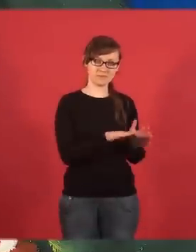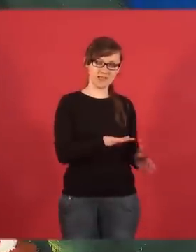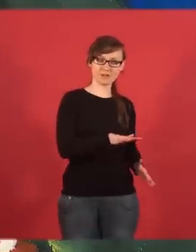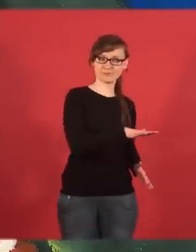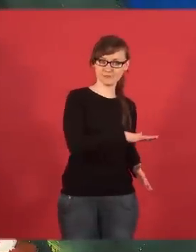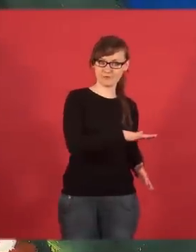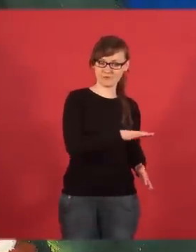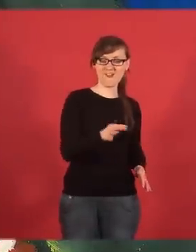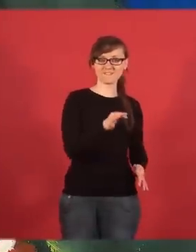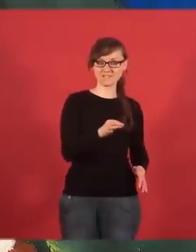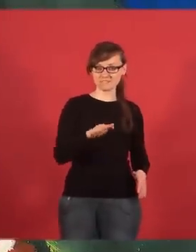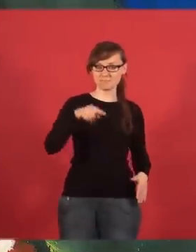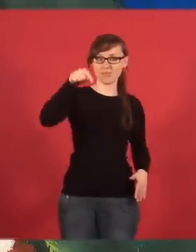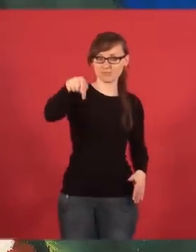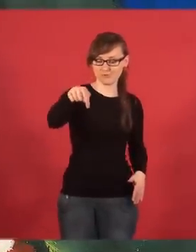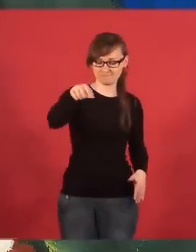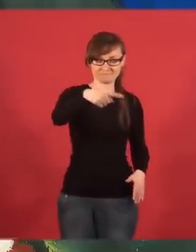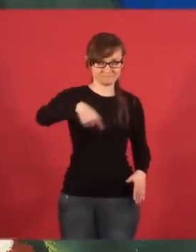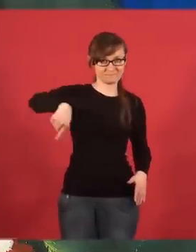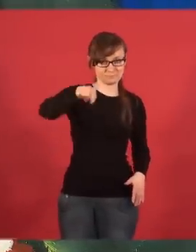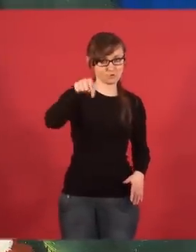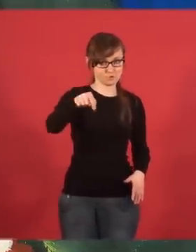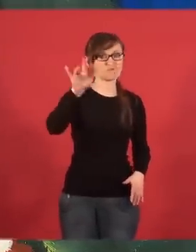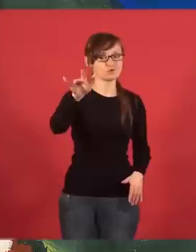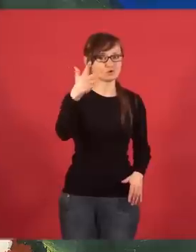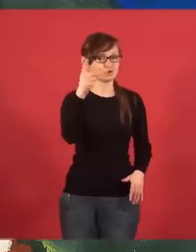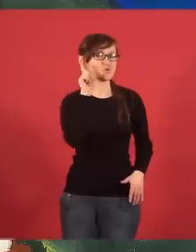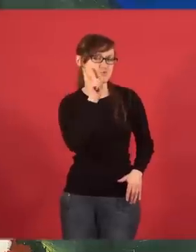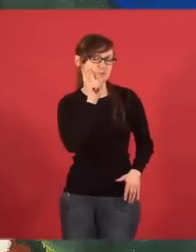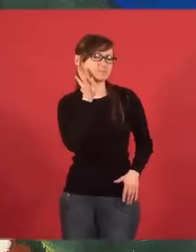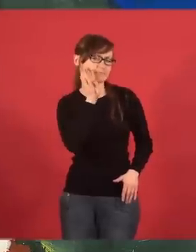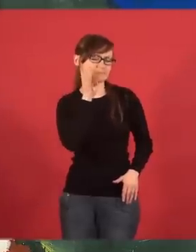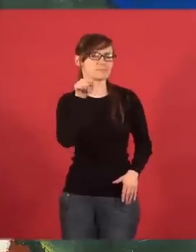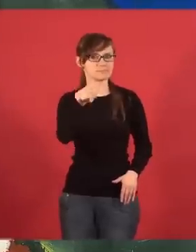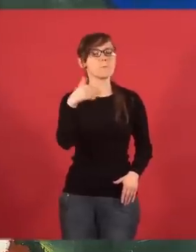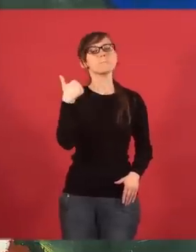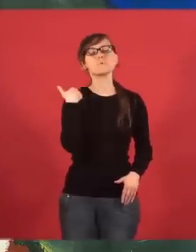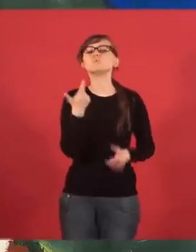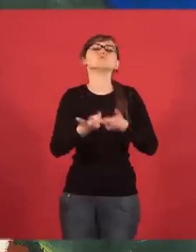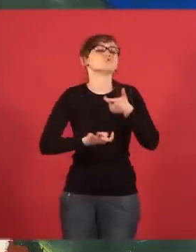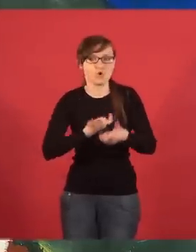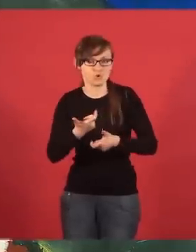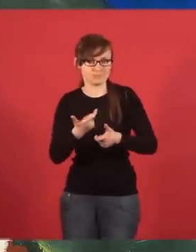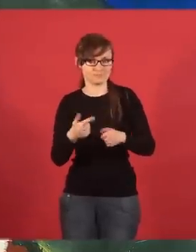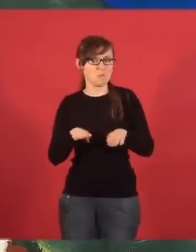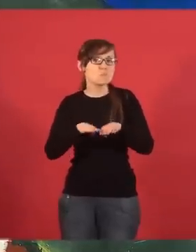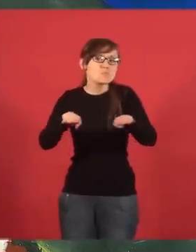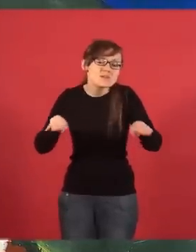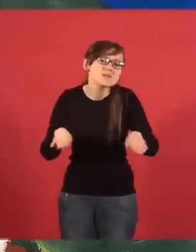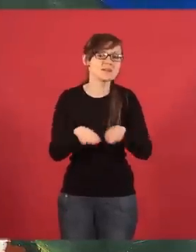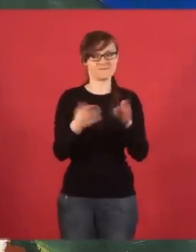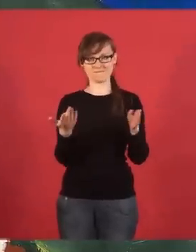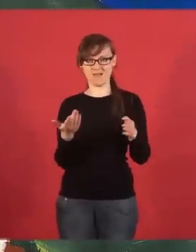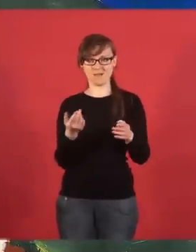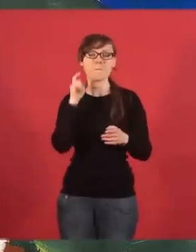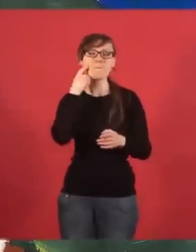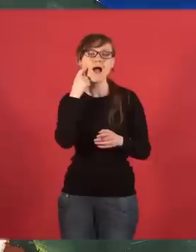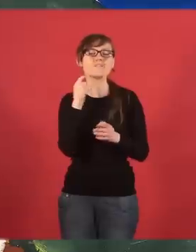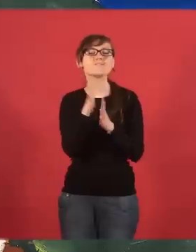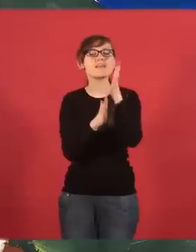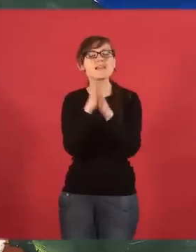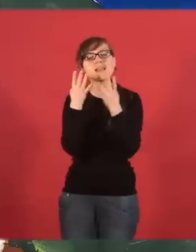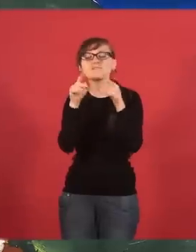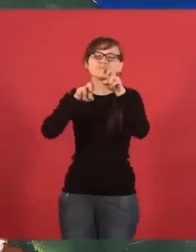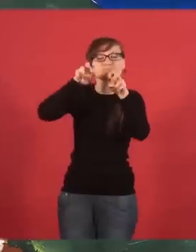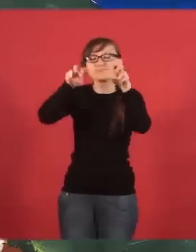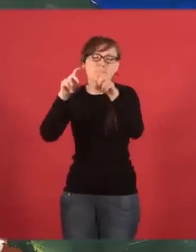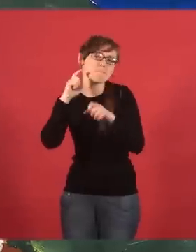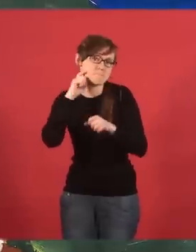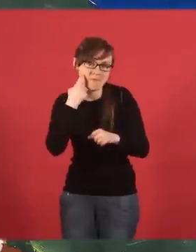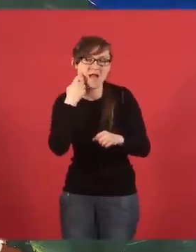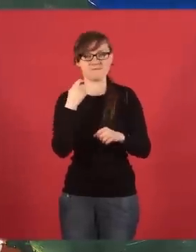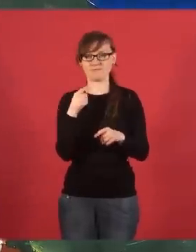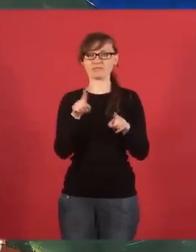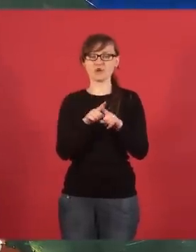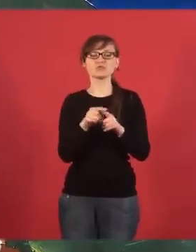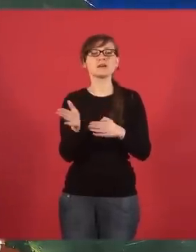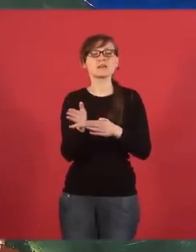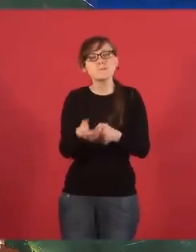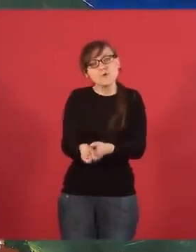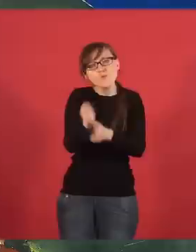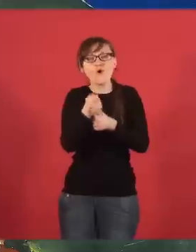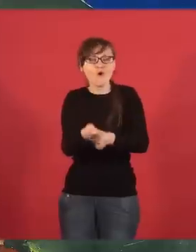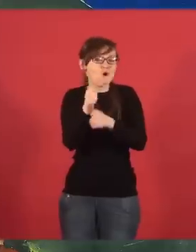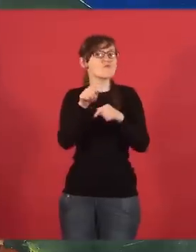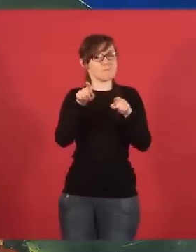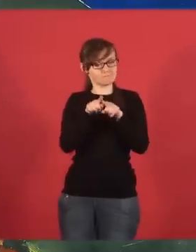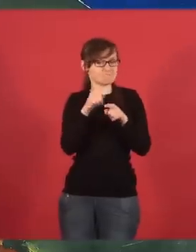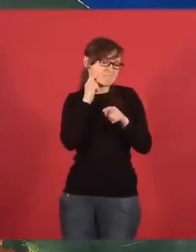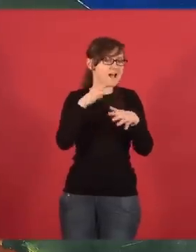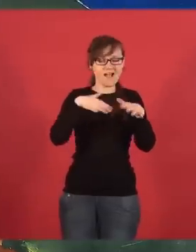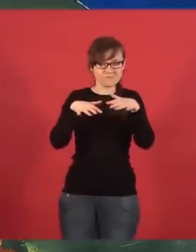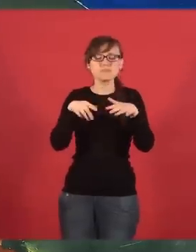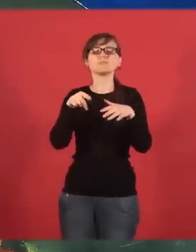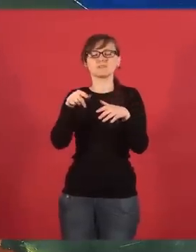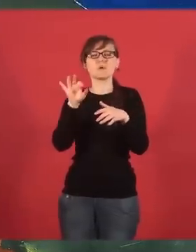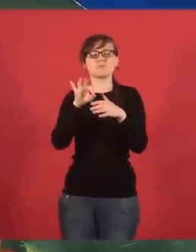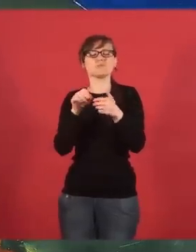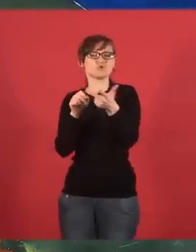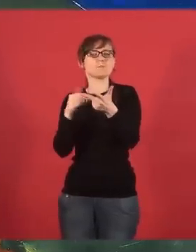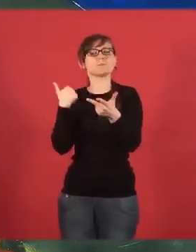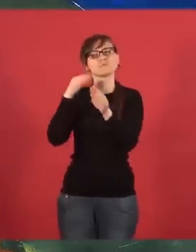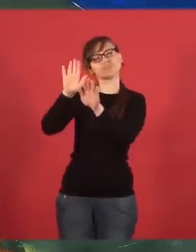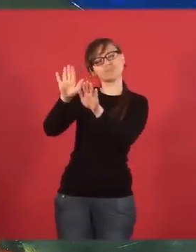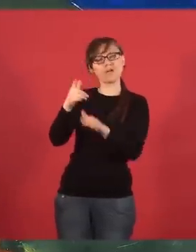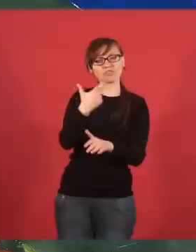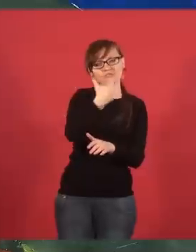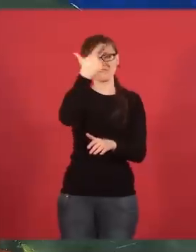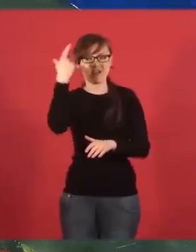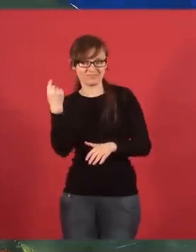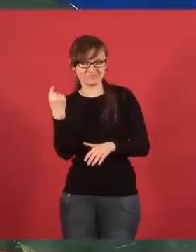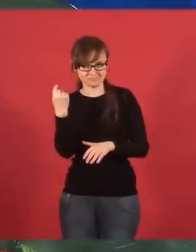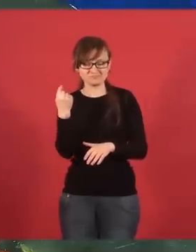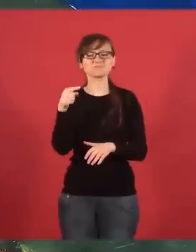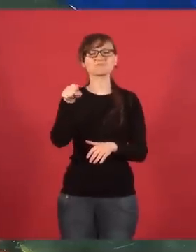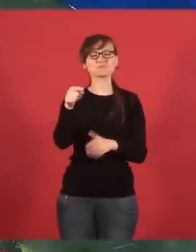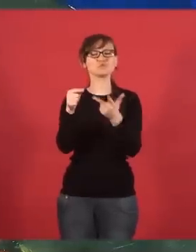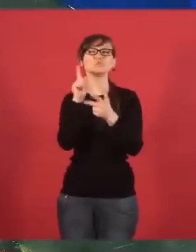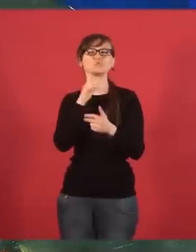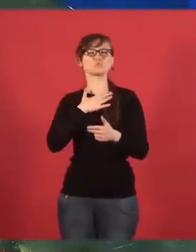Chłopców nie było dwa dni, bawili się na wyspie świetnie, kąpali się w rzece, łowili ryby, bawili się w lesie.